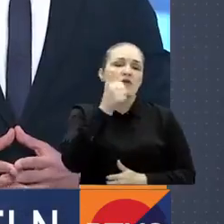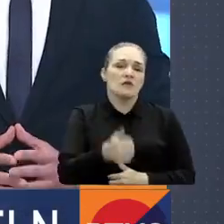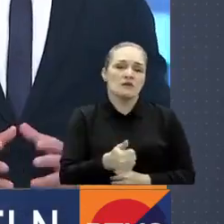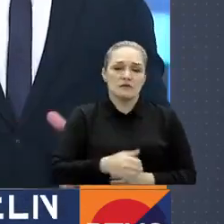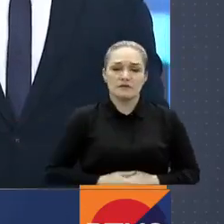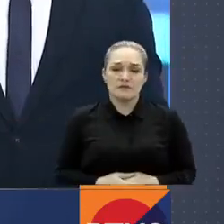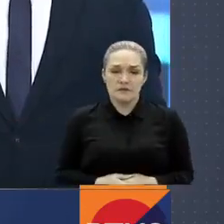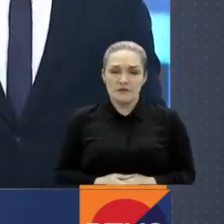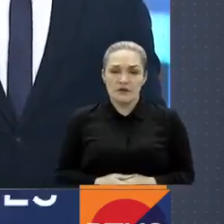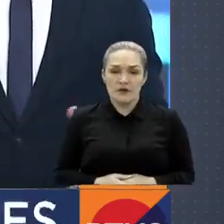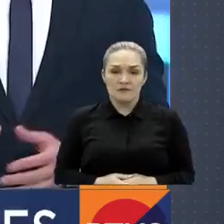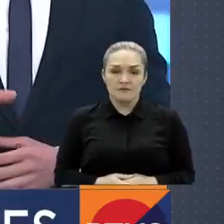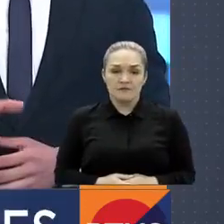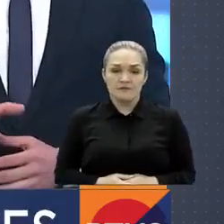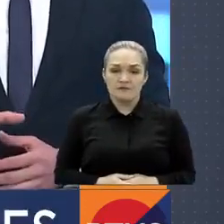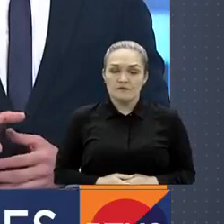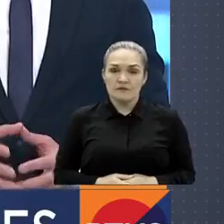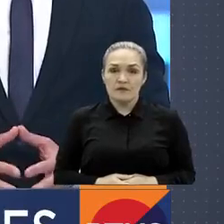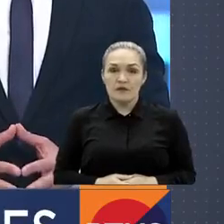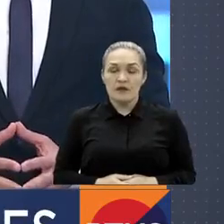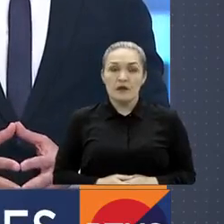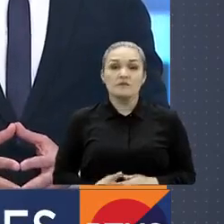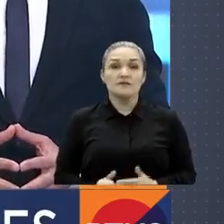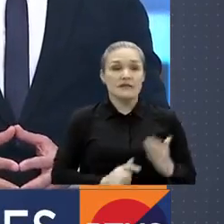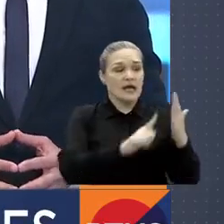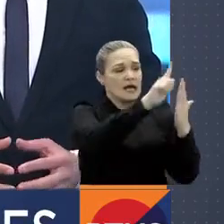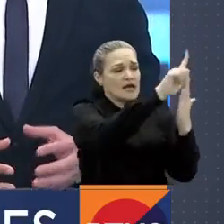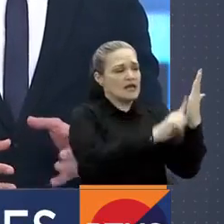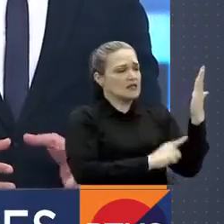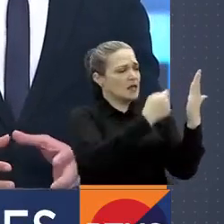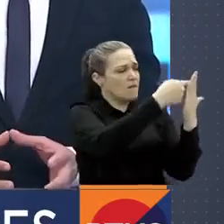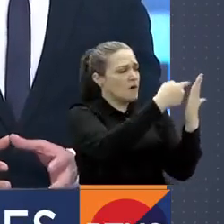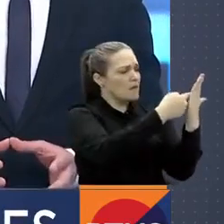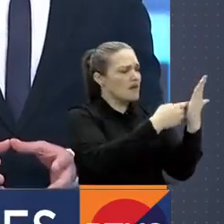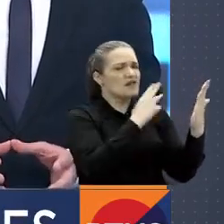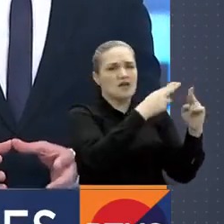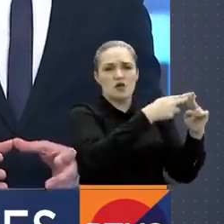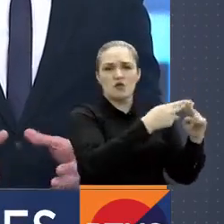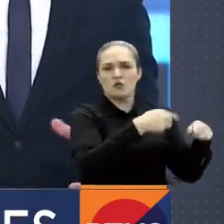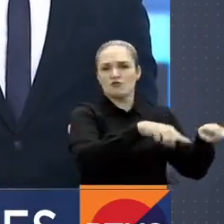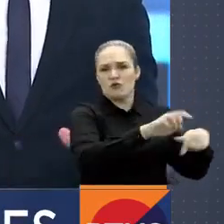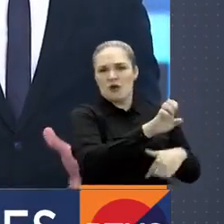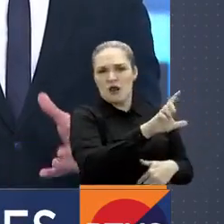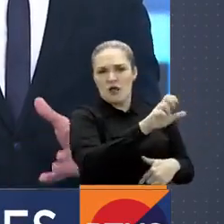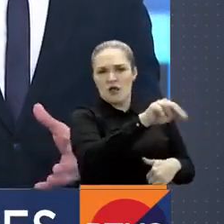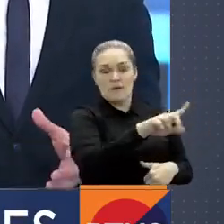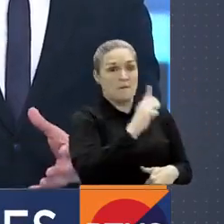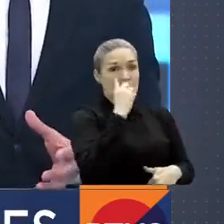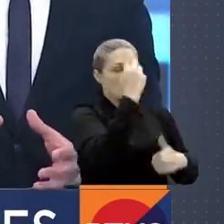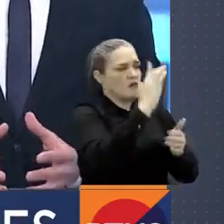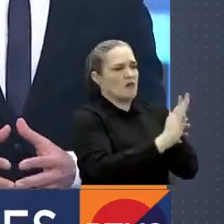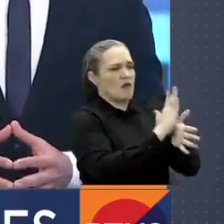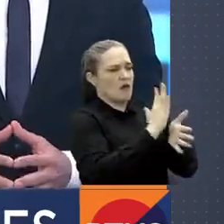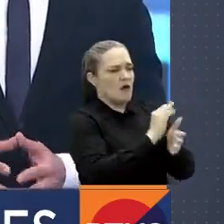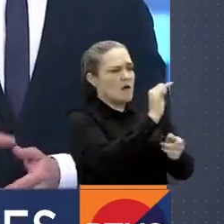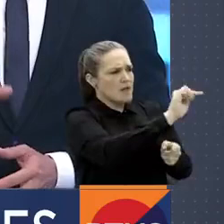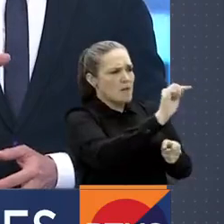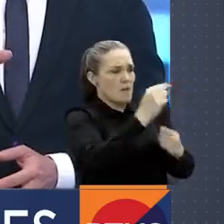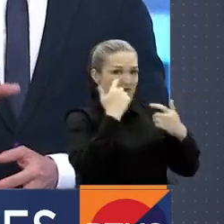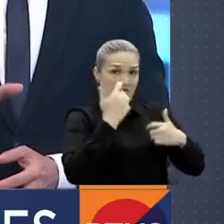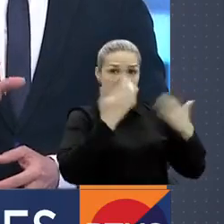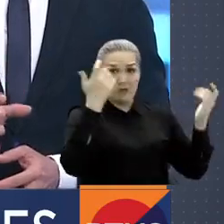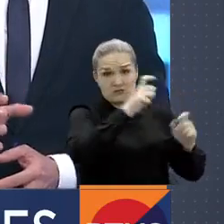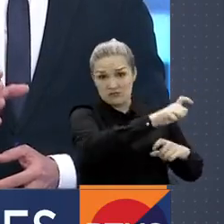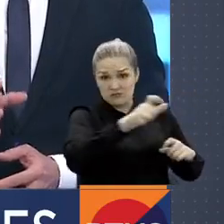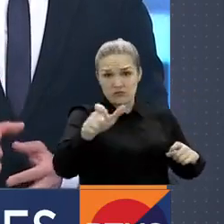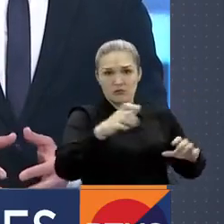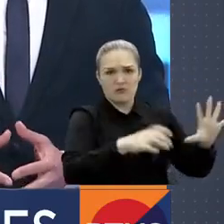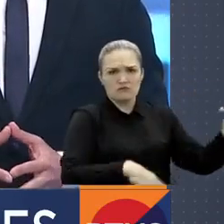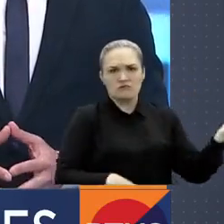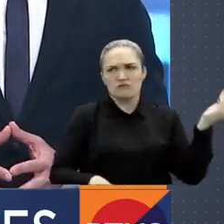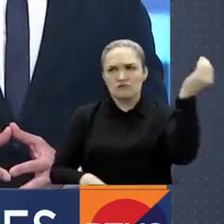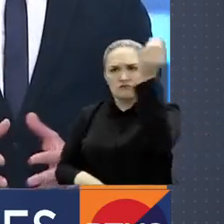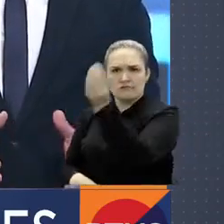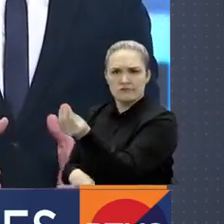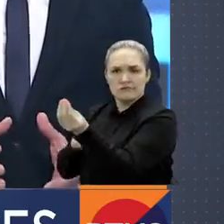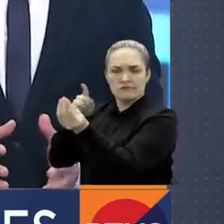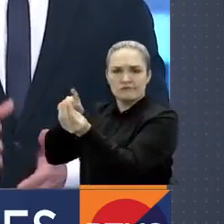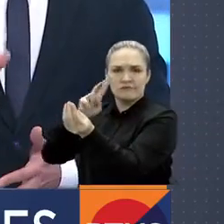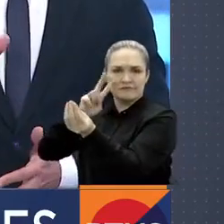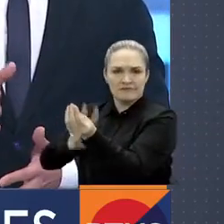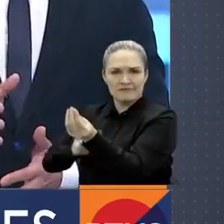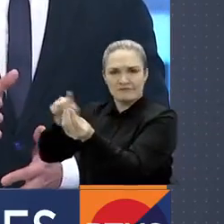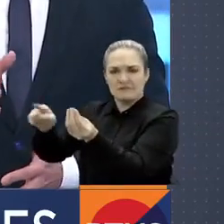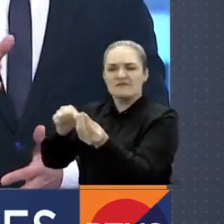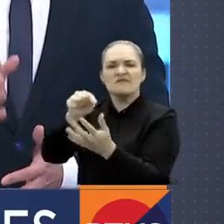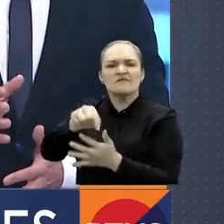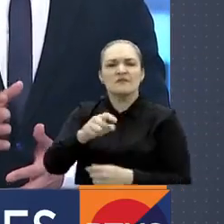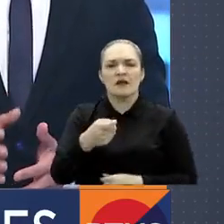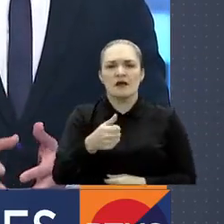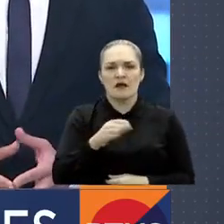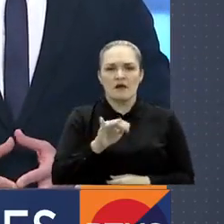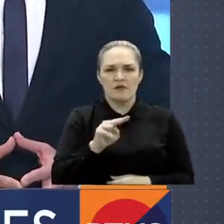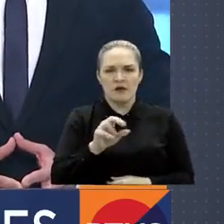DE NOVIEMBRE EN LOS